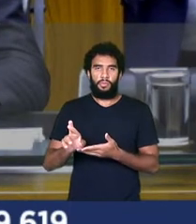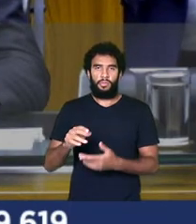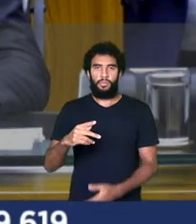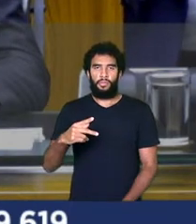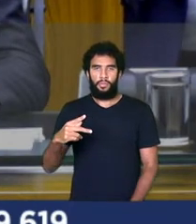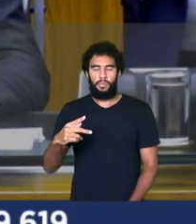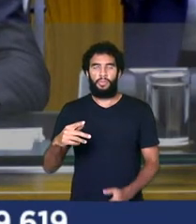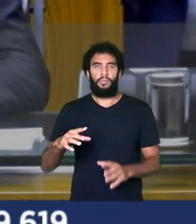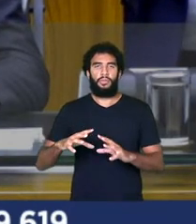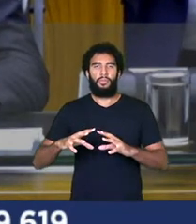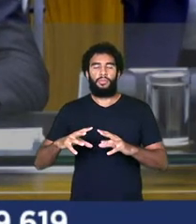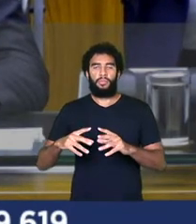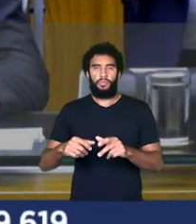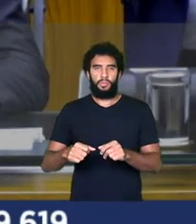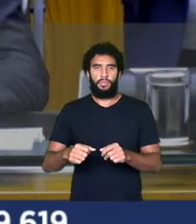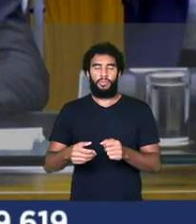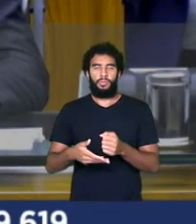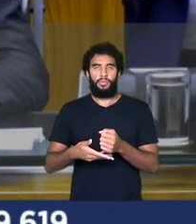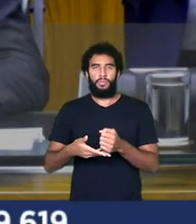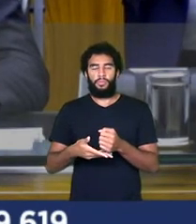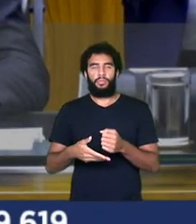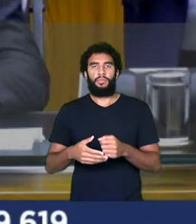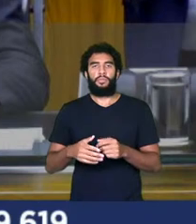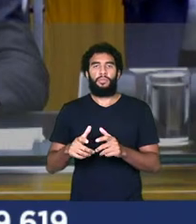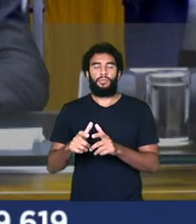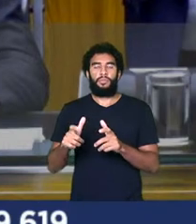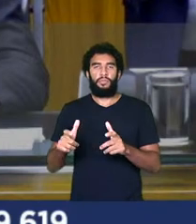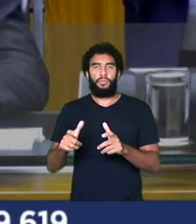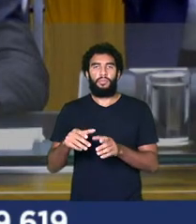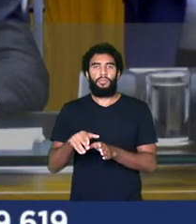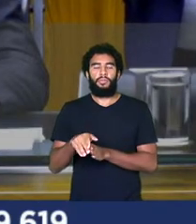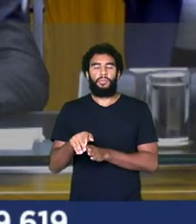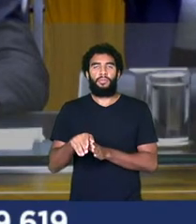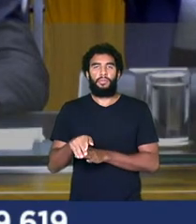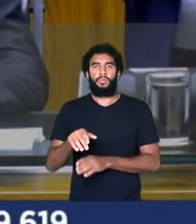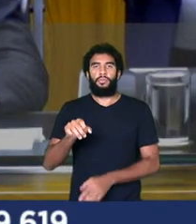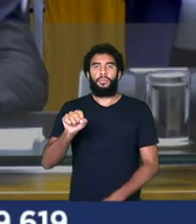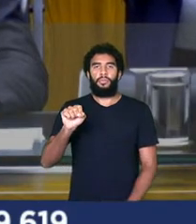AUSÊNCIA DO REPRESENTANTE DO UNIÃO BRASIL, MAS TODA A BASE